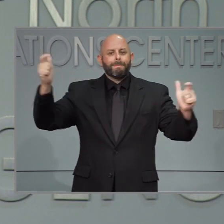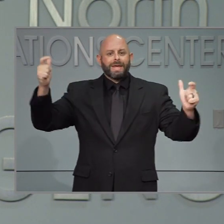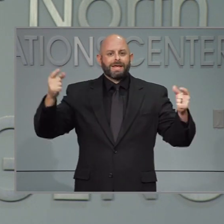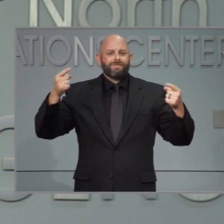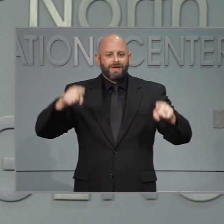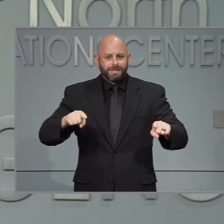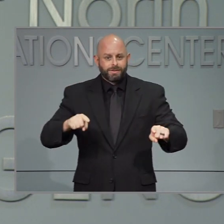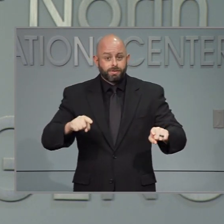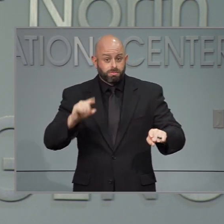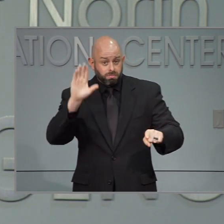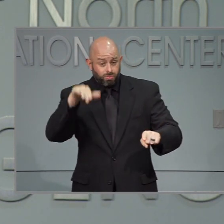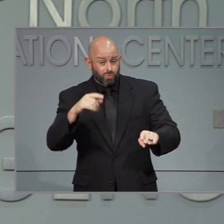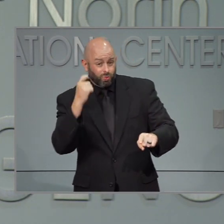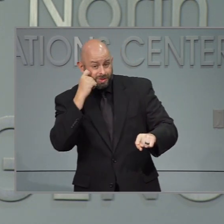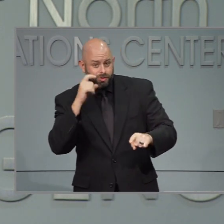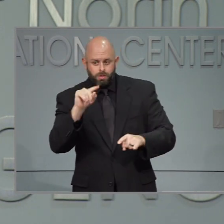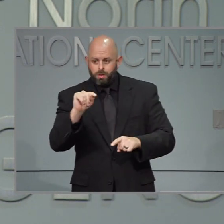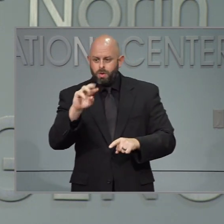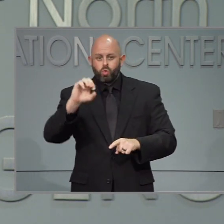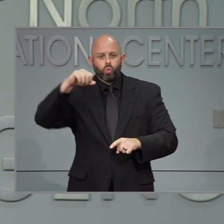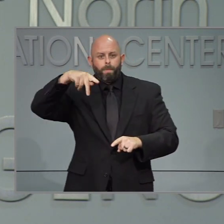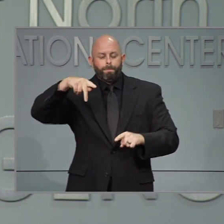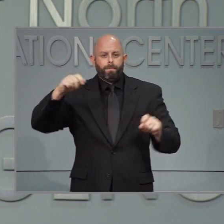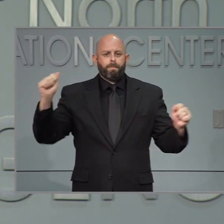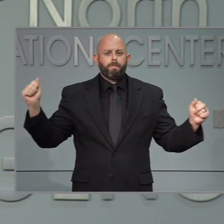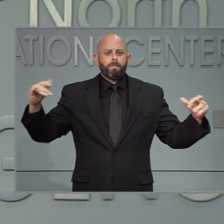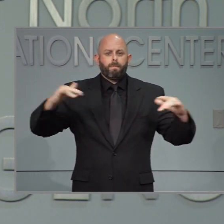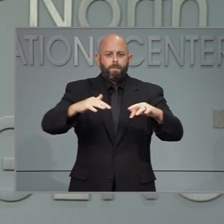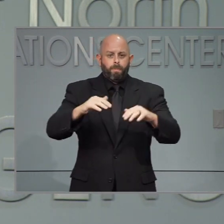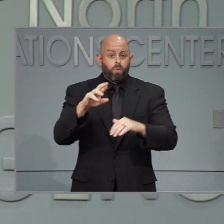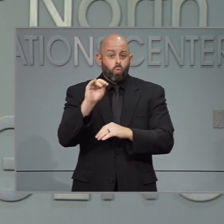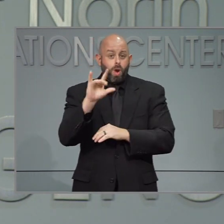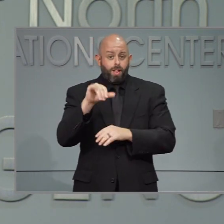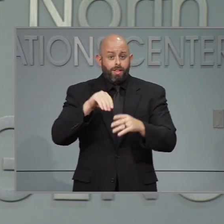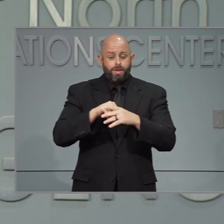grande. Es estos Brandeis que u instance hileman lo mejor,